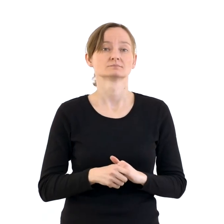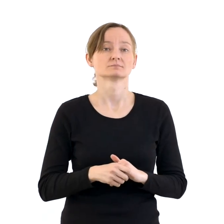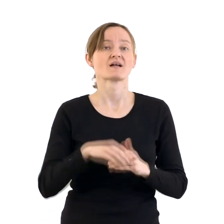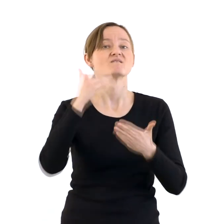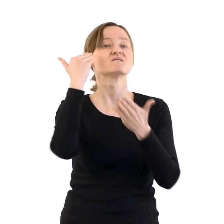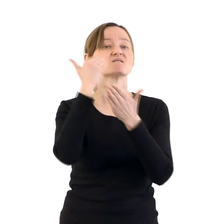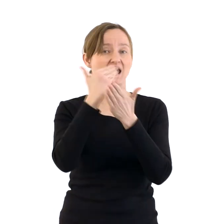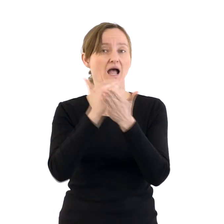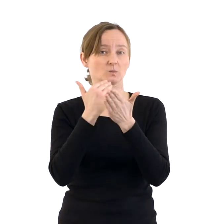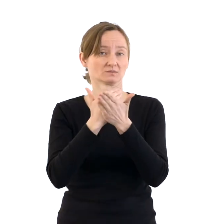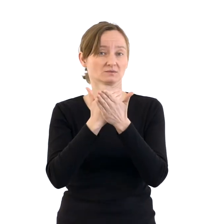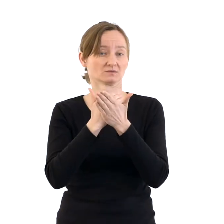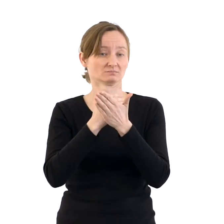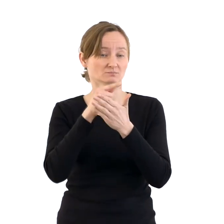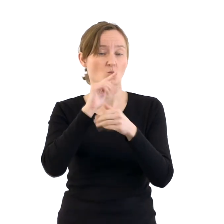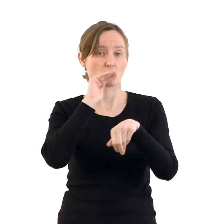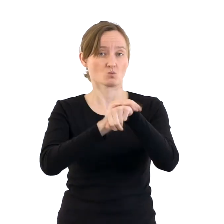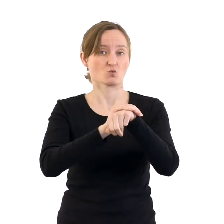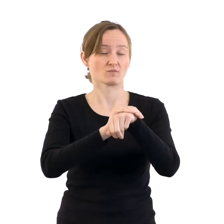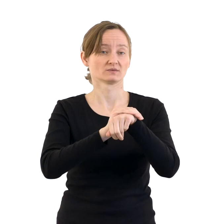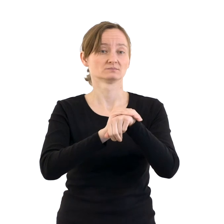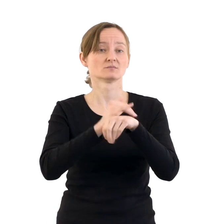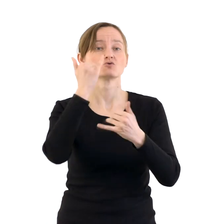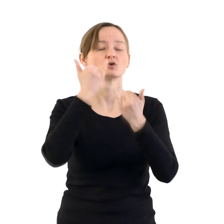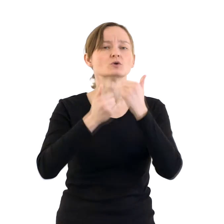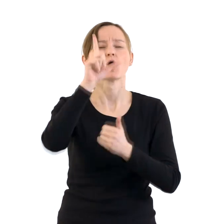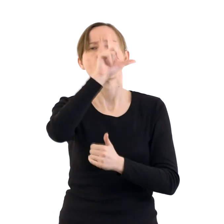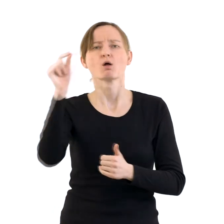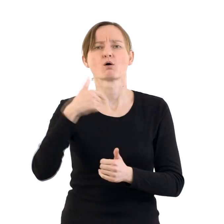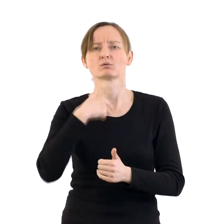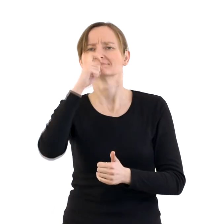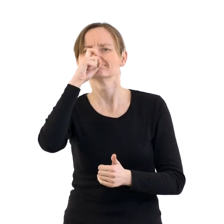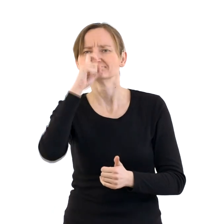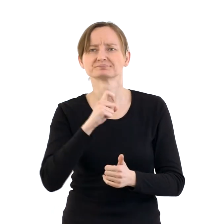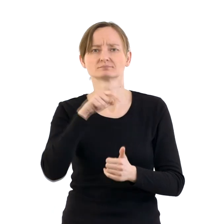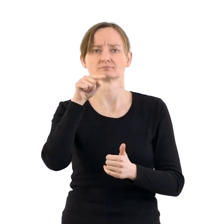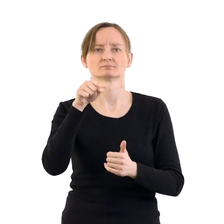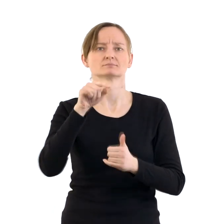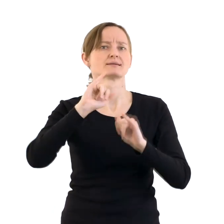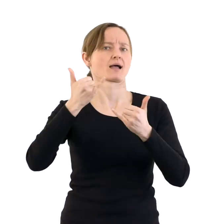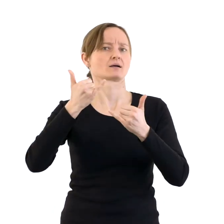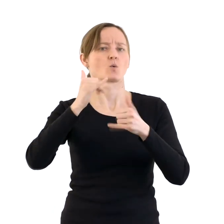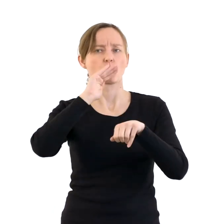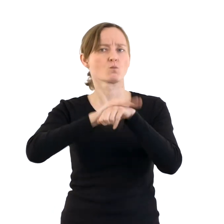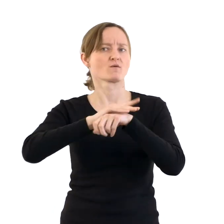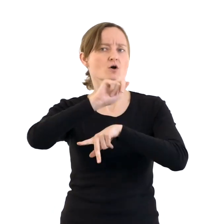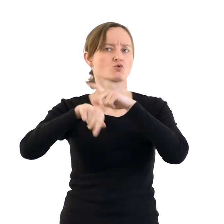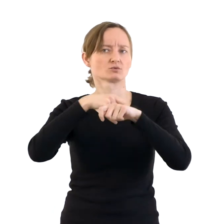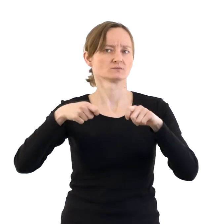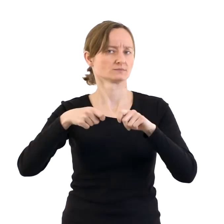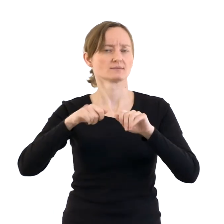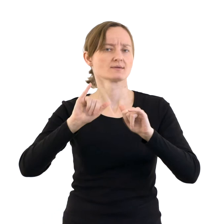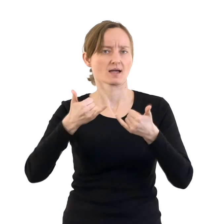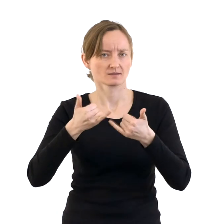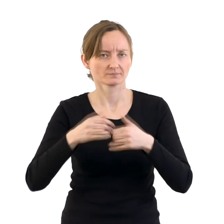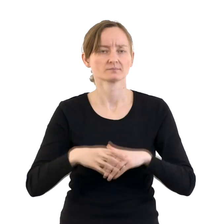warunki rozwiązania umowy ze względu na nieprawidłowości występujące w trakcie realizacji projektu